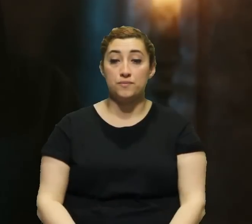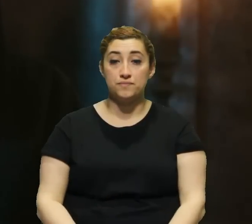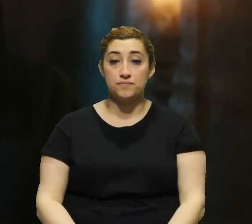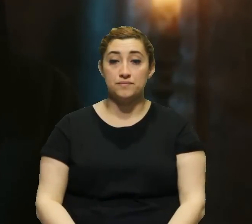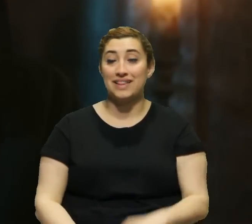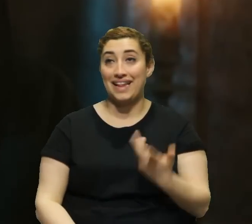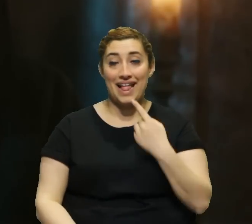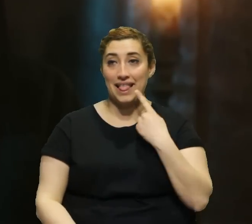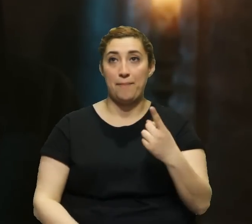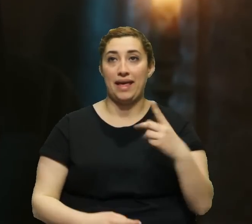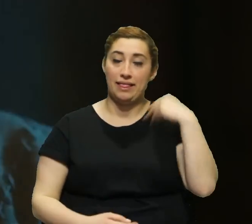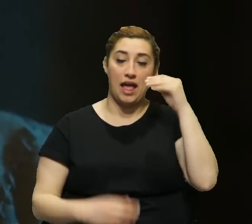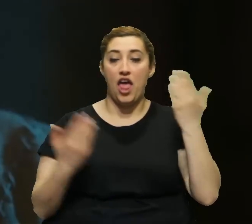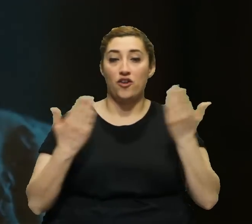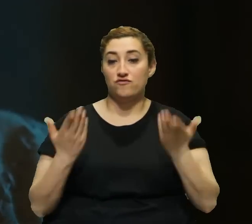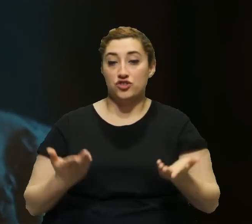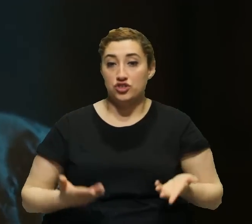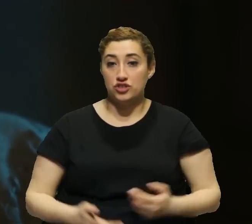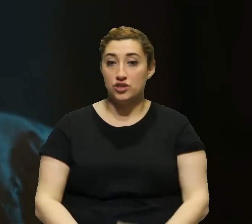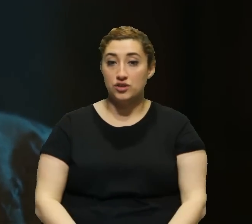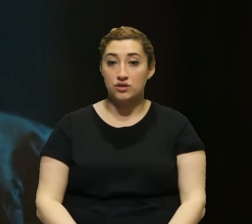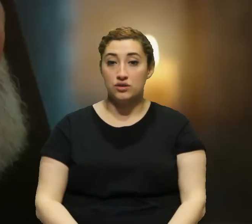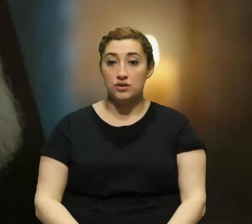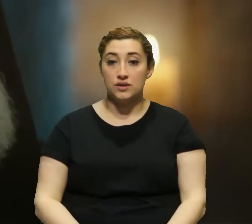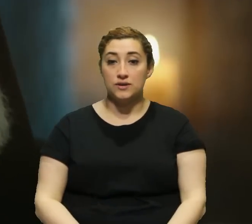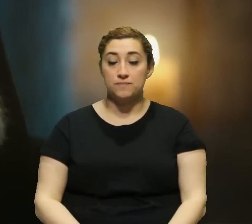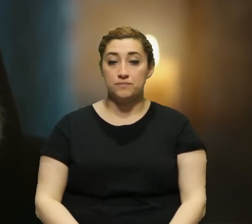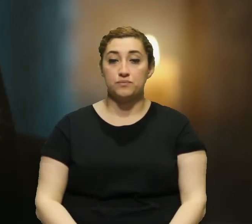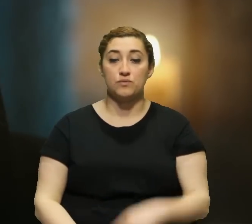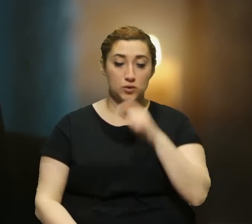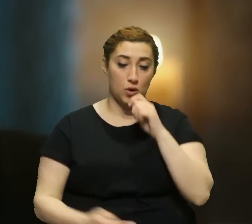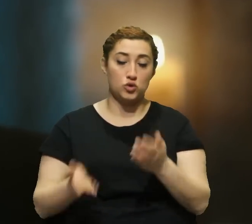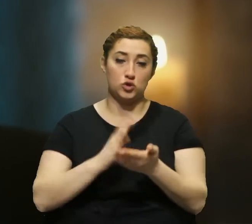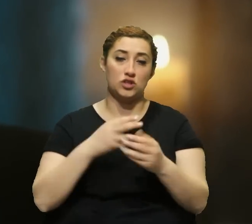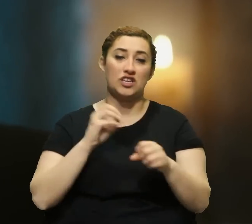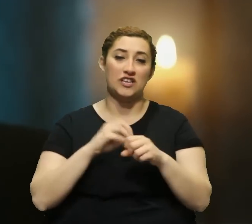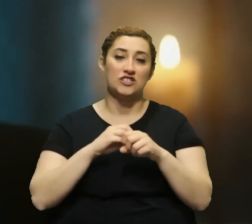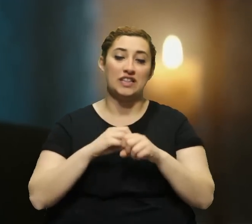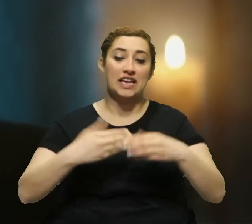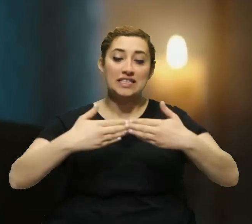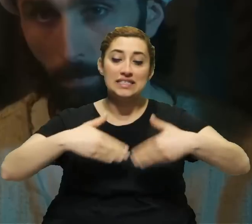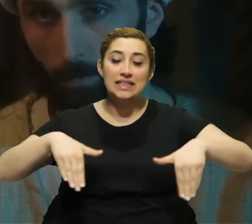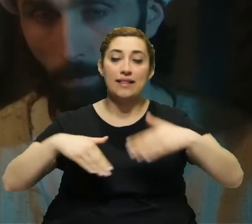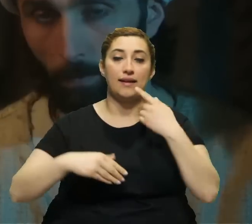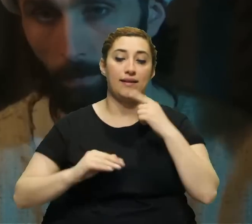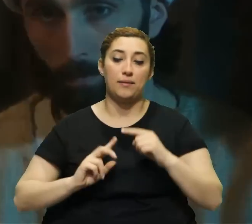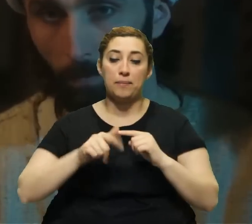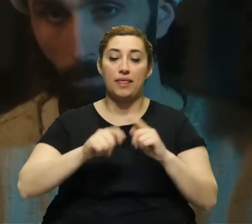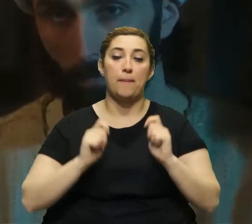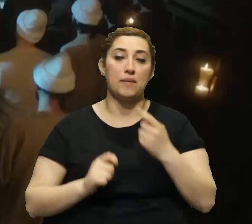Ne demek derviş? Sözlükte eşik demektir.